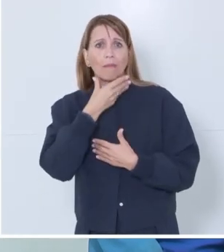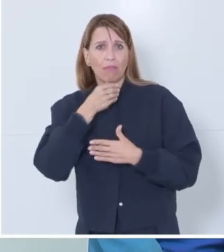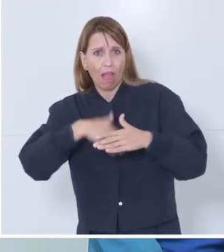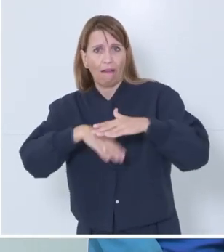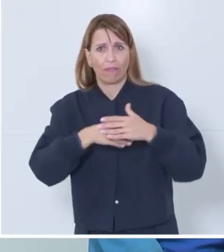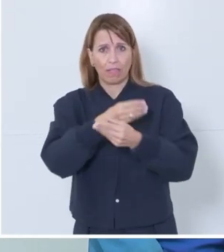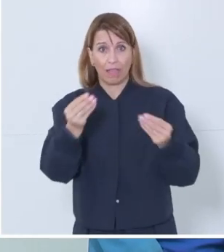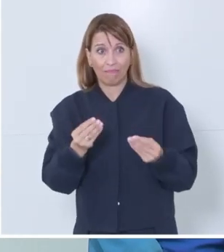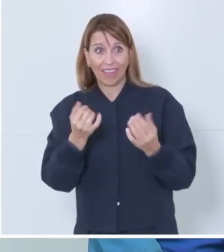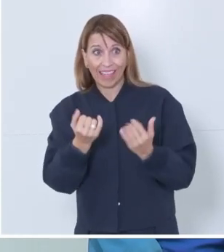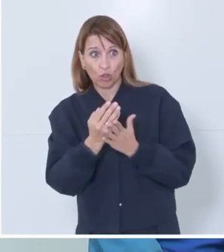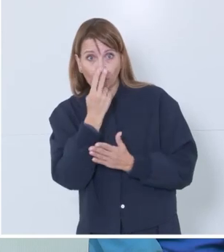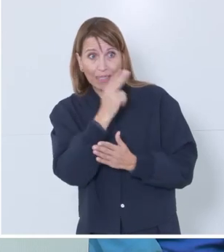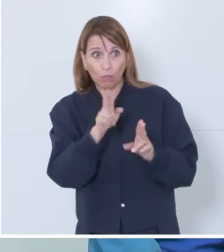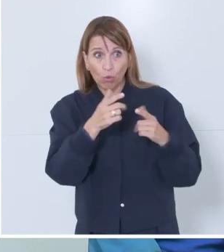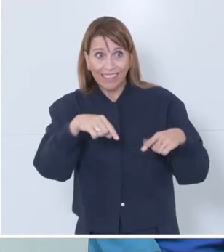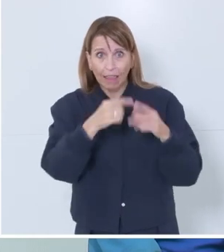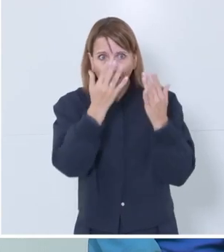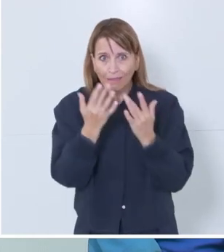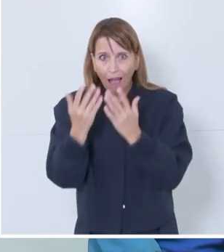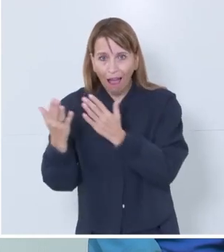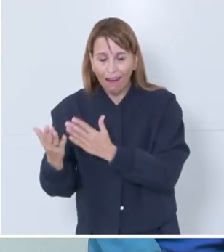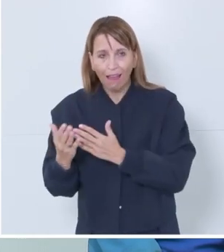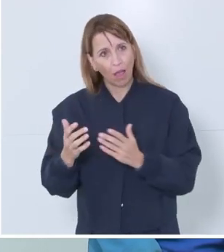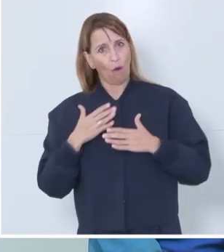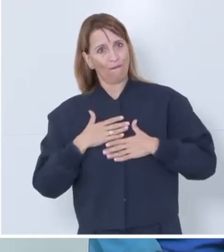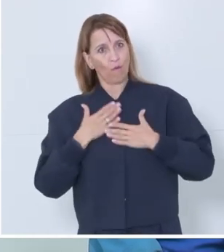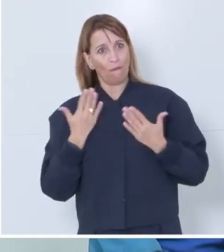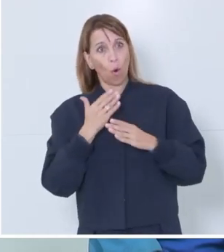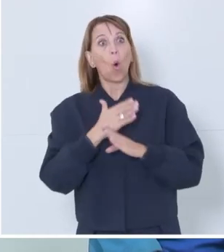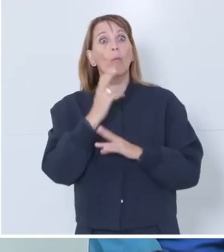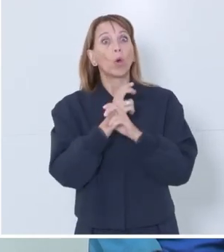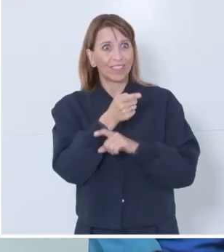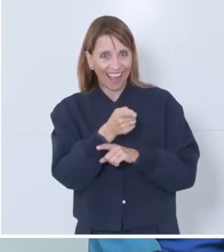Bundesländerzahlen, besonders erfreulich ist die Bedarfsdeckung in Oberösterreich mit bereits jetzt